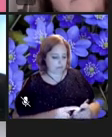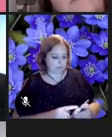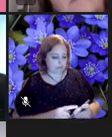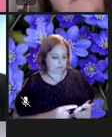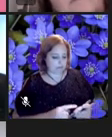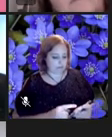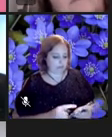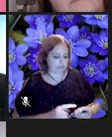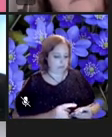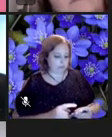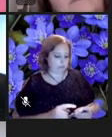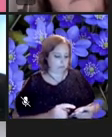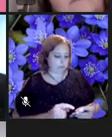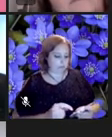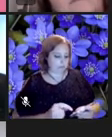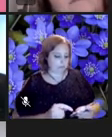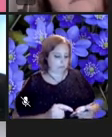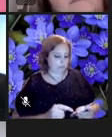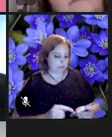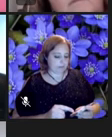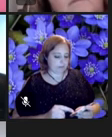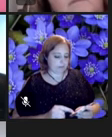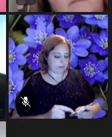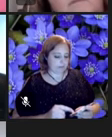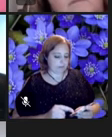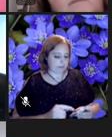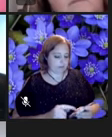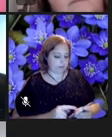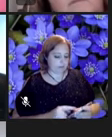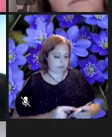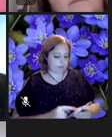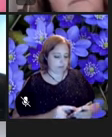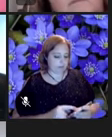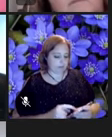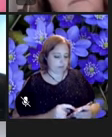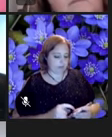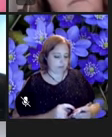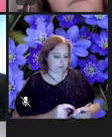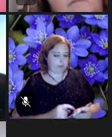Och uppenbart tjänst diskriminerande dom Sen kan man ju fundera på